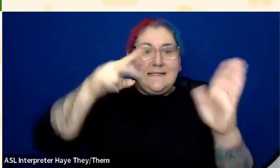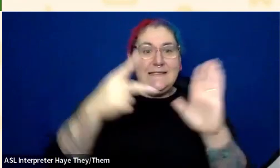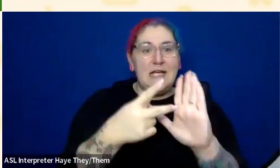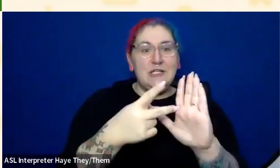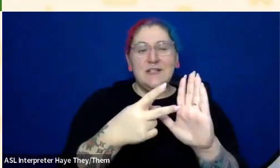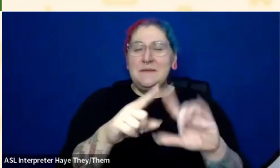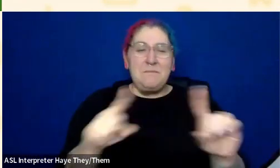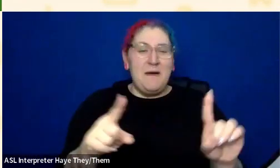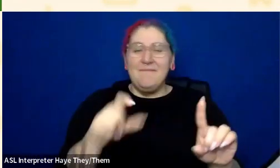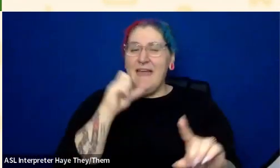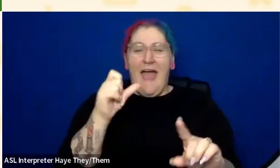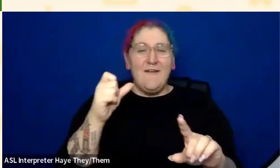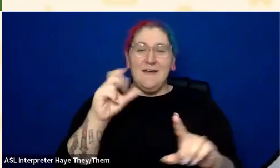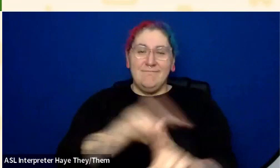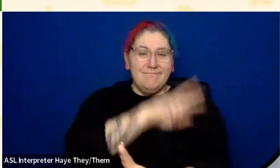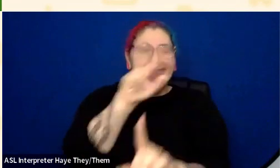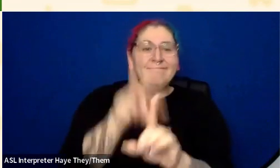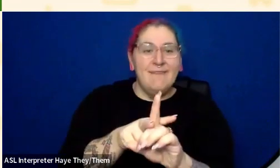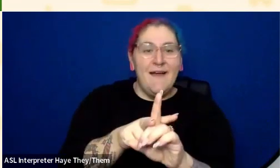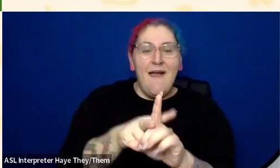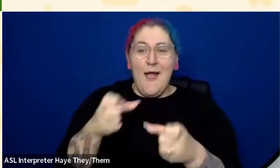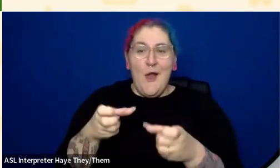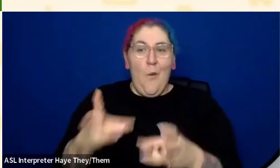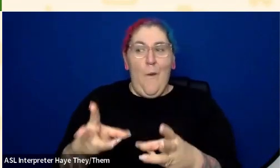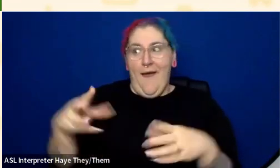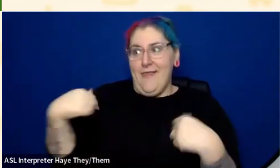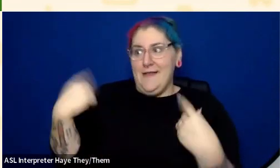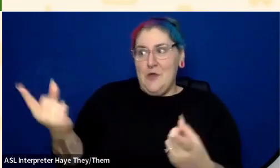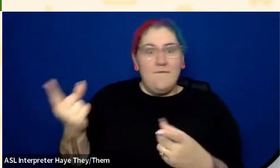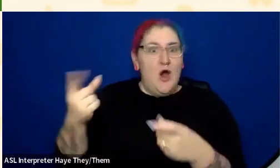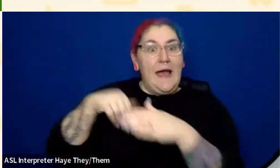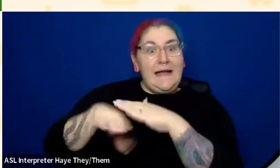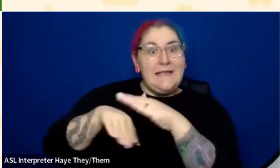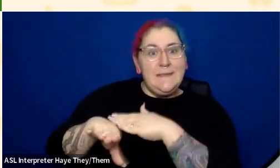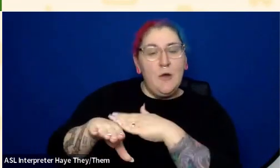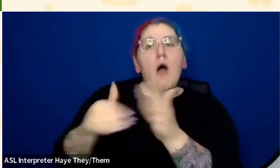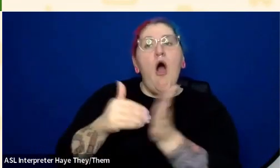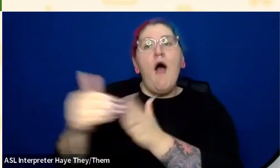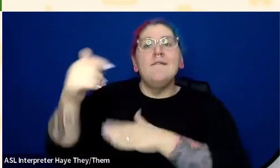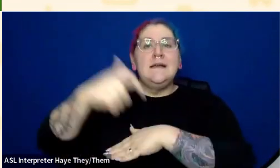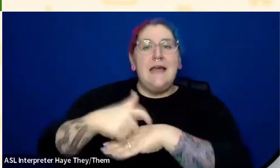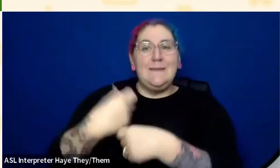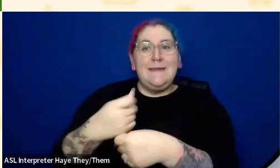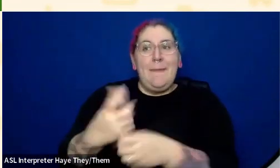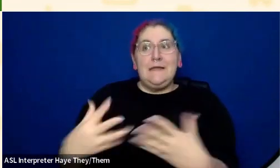accesible y crean más problemas de los que resuelven. Entonces, lo que estamos haciendo es abordar una situación muy específica